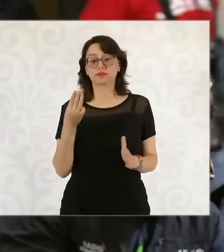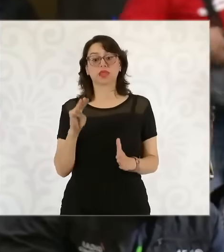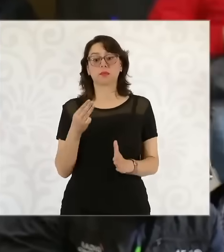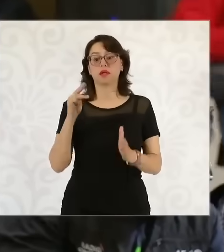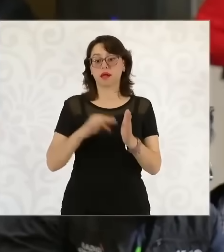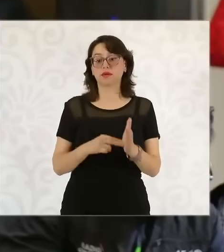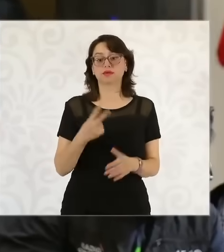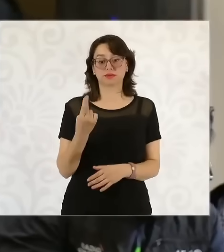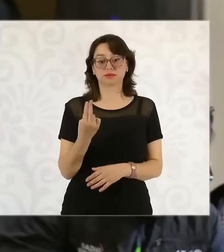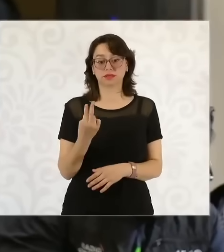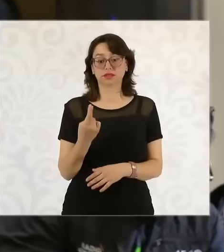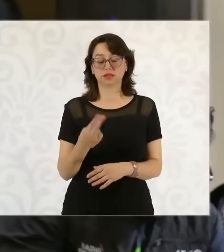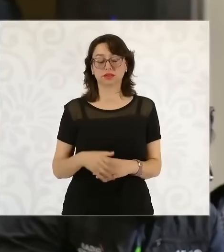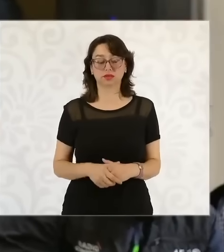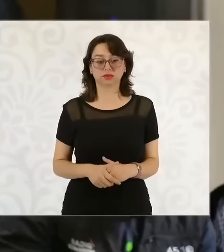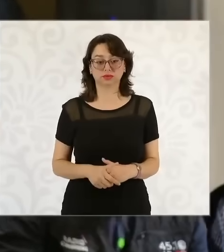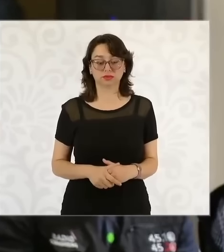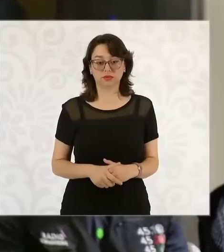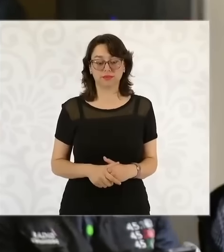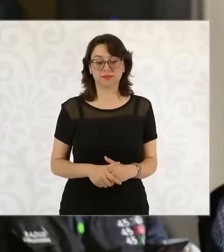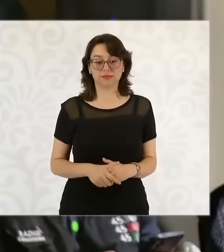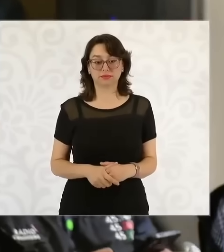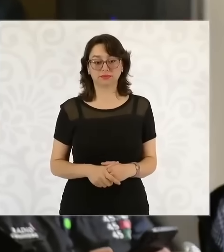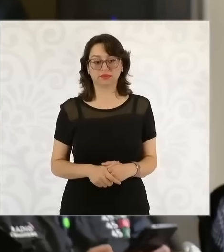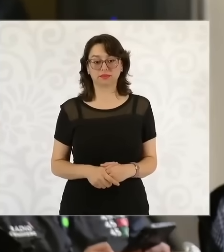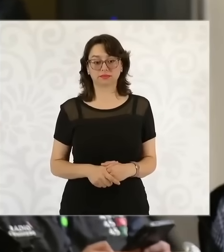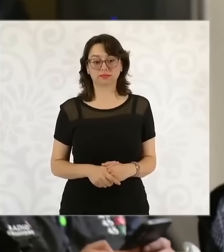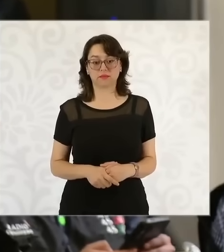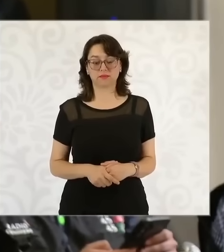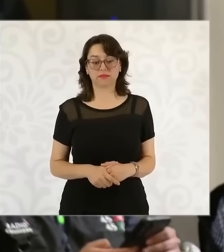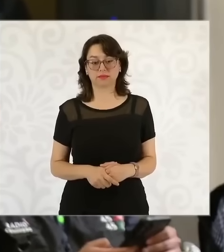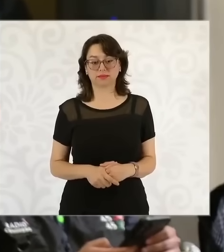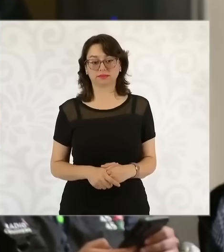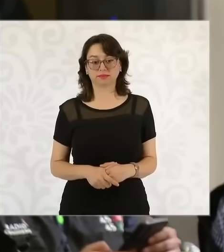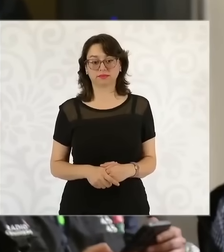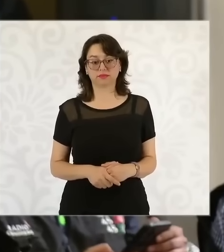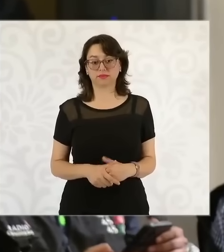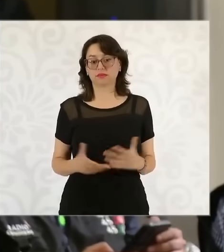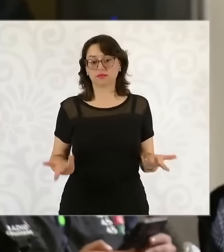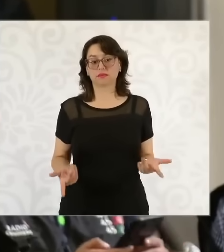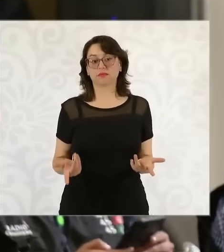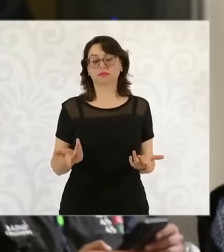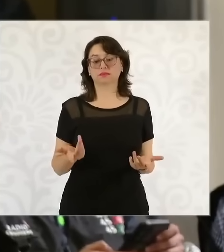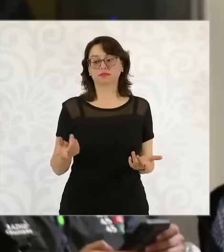al mes de abril eh ¿qué le diría pues justo también a a estos comentócratas que dicen